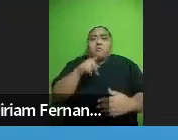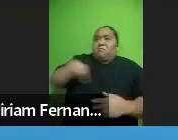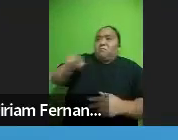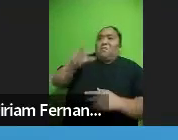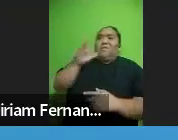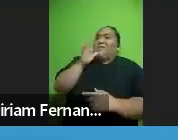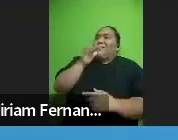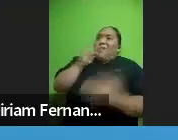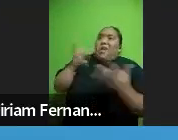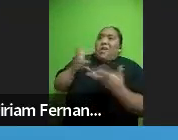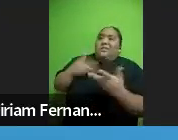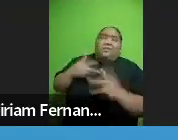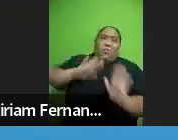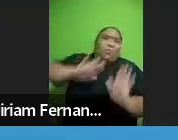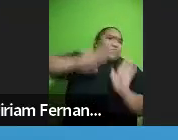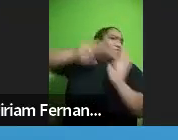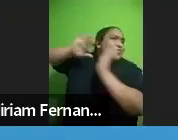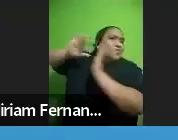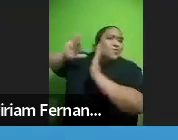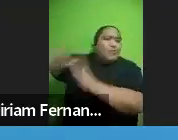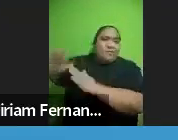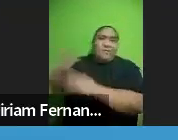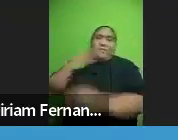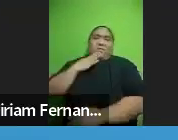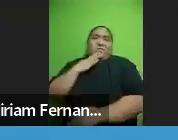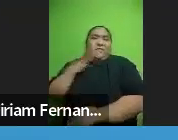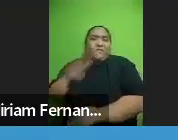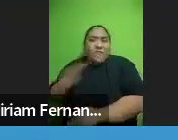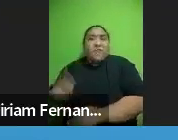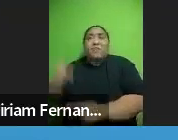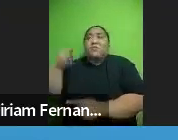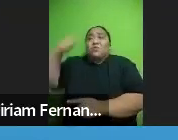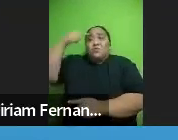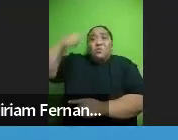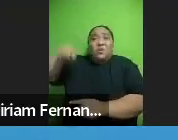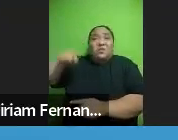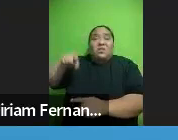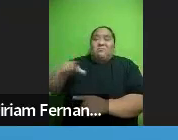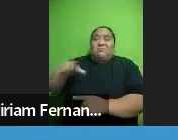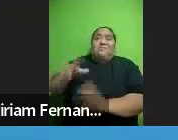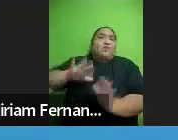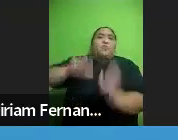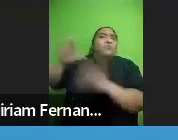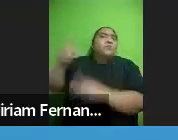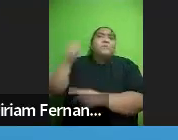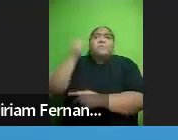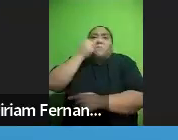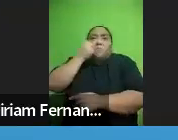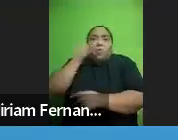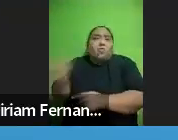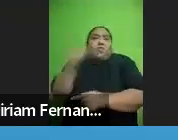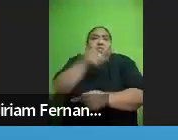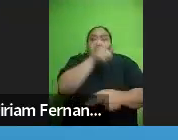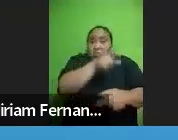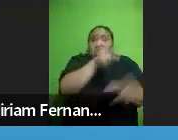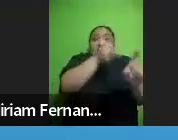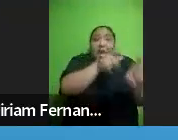puede hacer. Él llamaba defectos efecto de que ese defecto de que ese defecto se compensa con todos con todo lo demás. Entonces